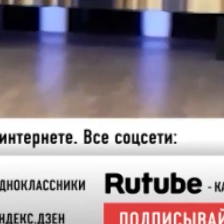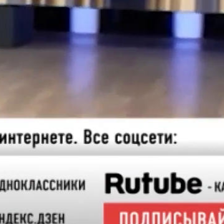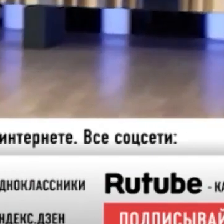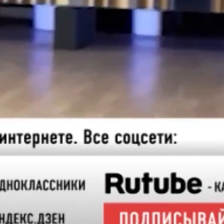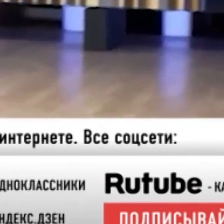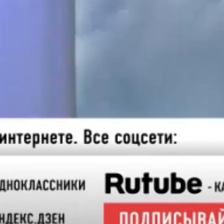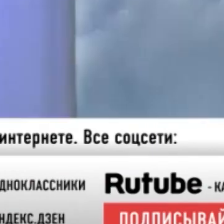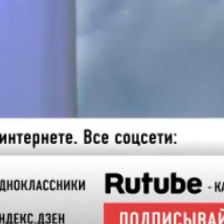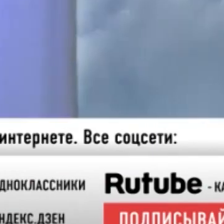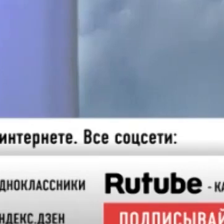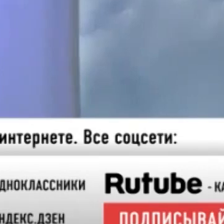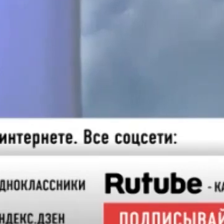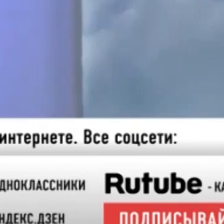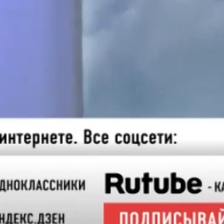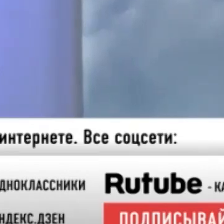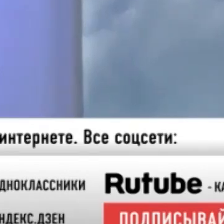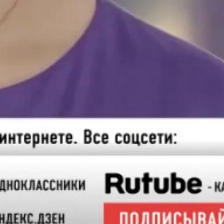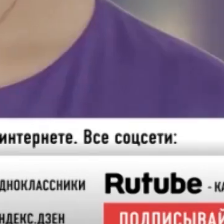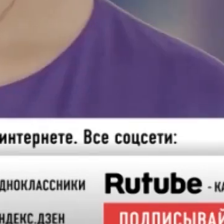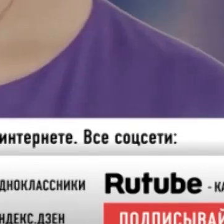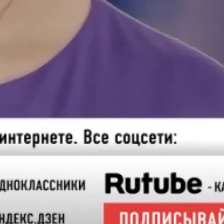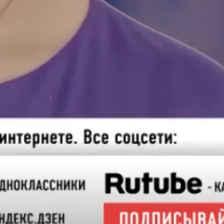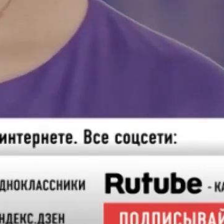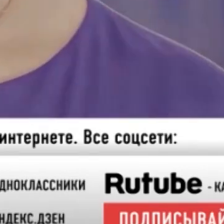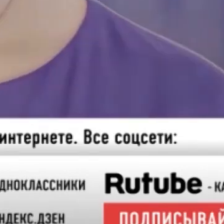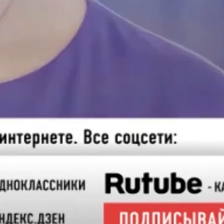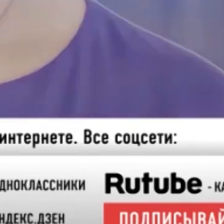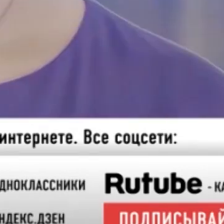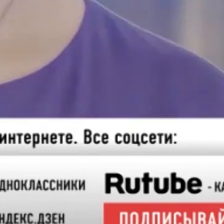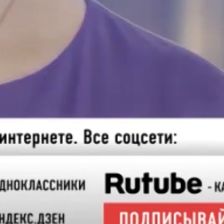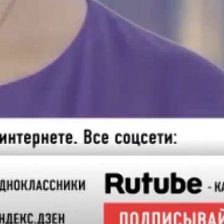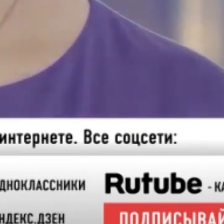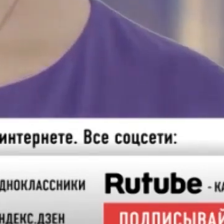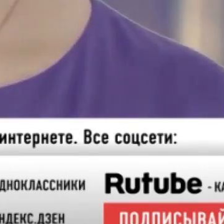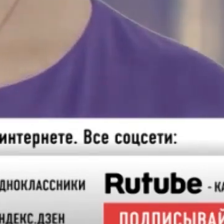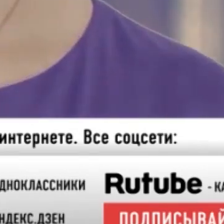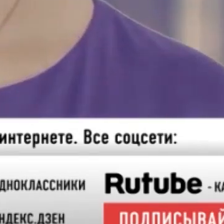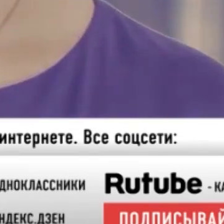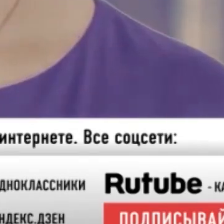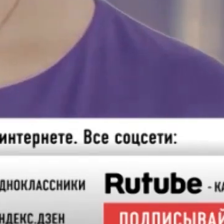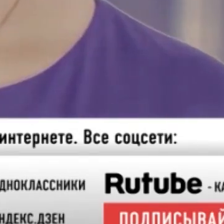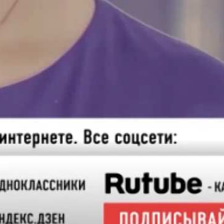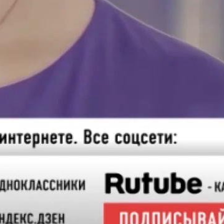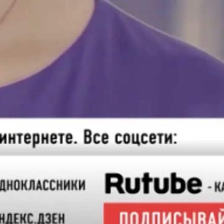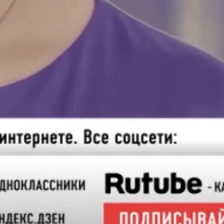которых говорят все и то что увидели только мы главное с Анной Шафран по воскресеньям и на нашем